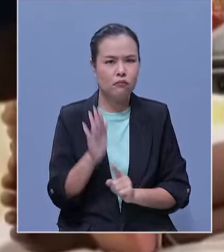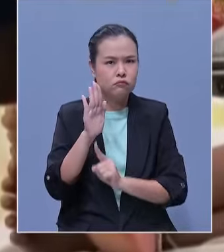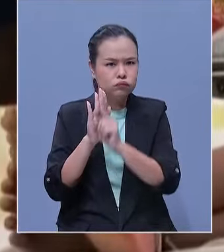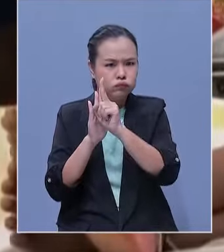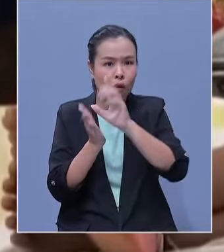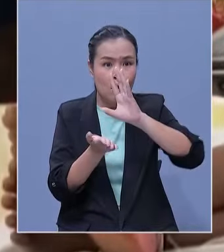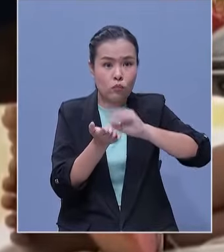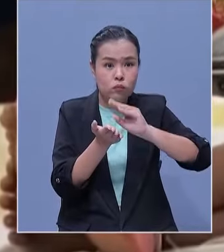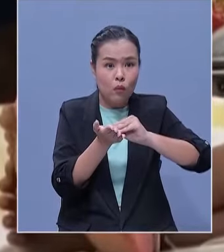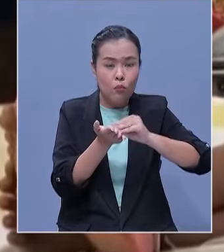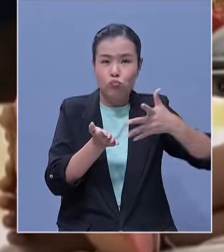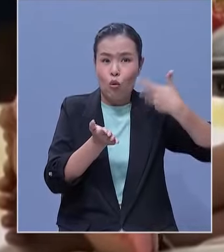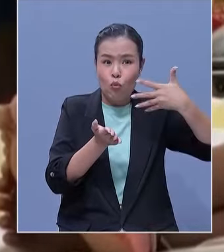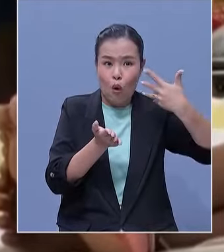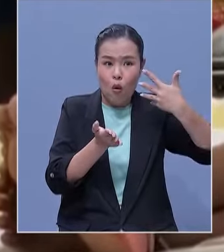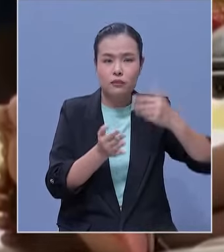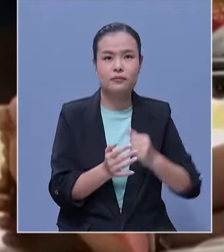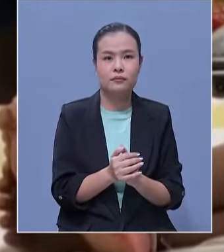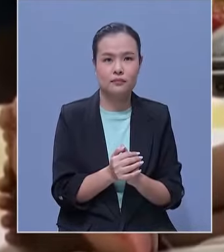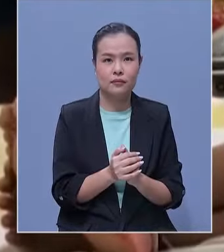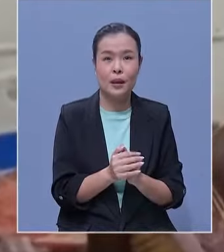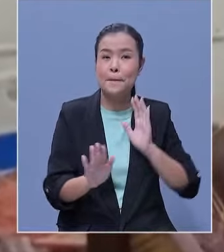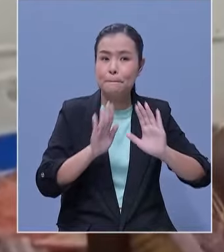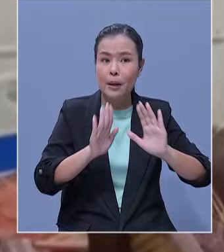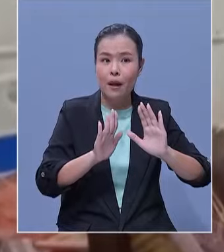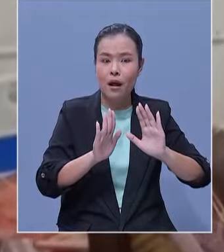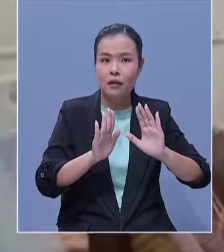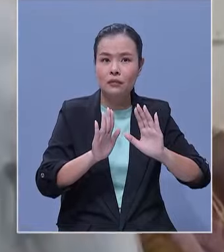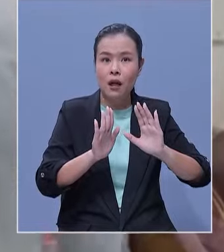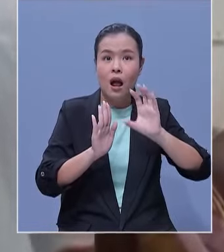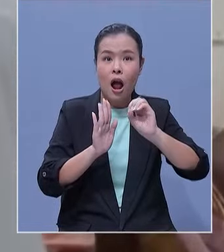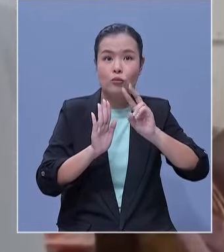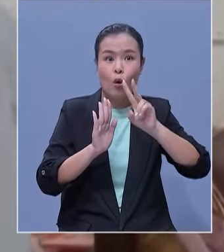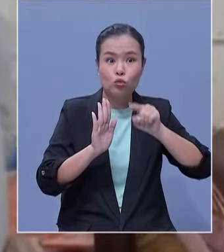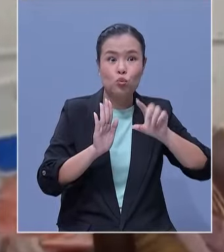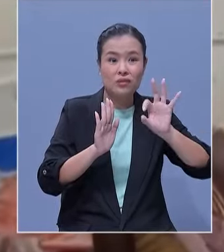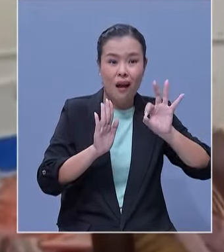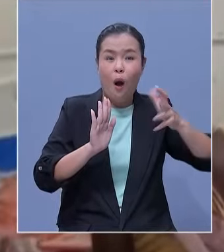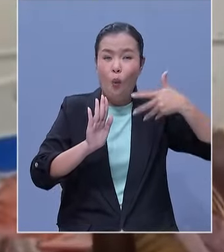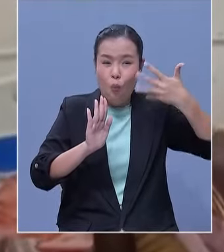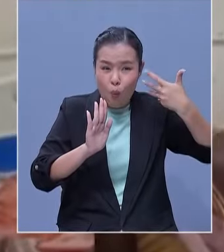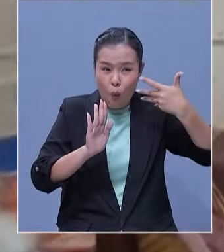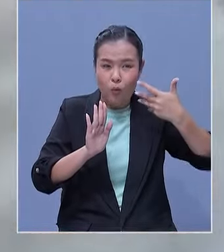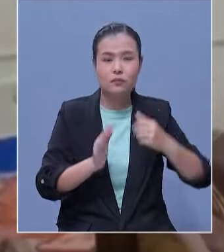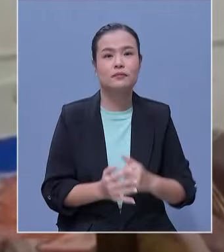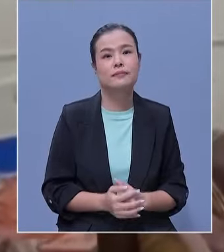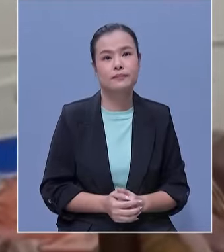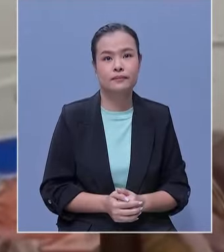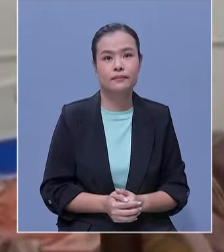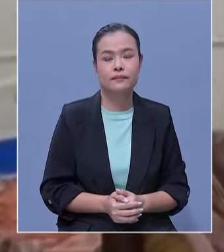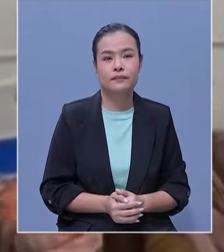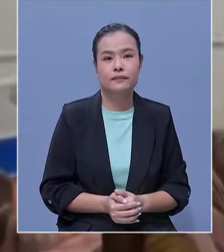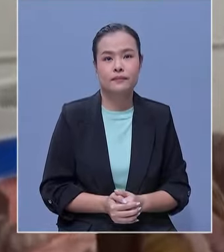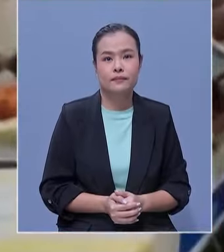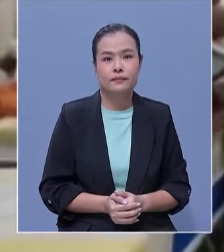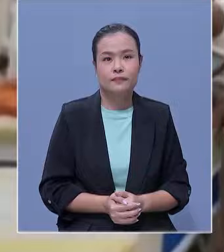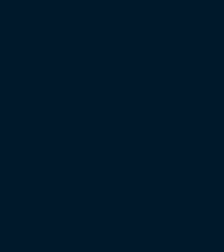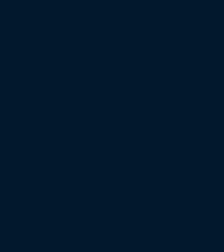อุณหภูมิสูงสุดของประเทศทะลุอยู่ที่ 52.9 องศเซซค่ะ